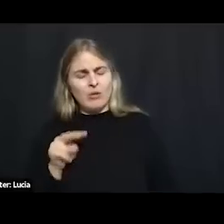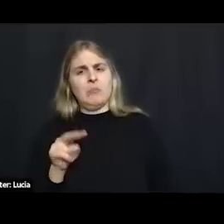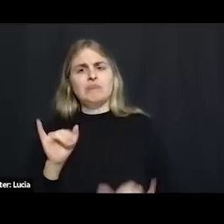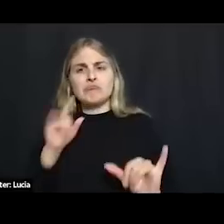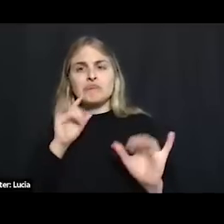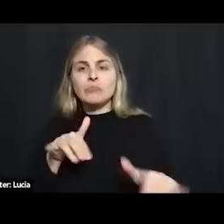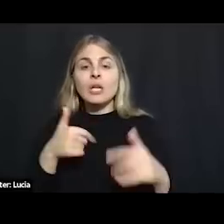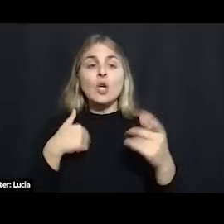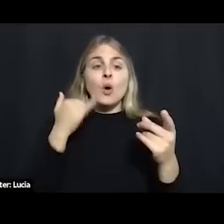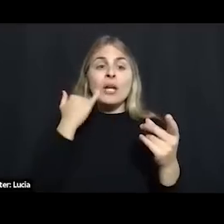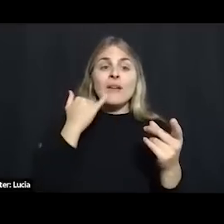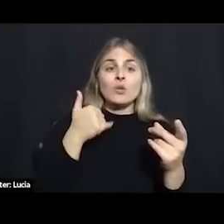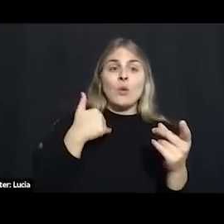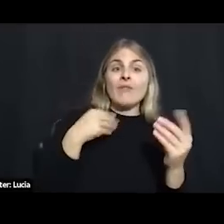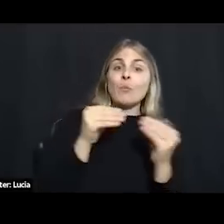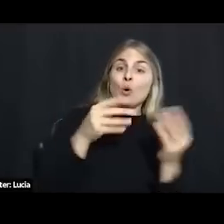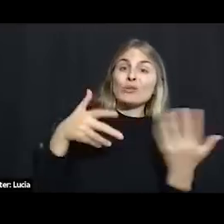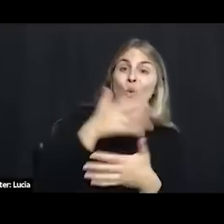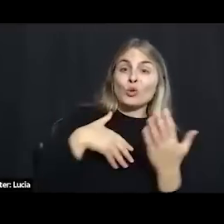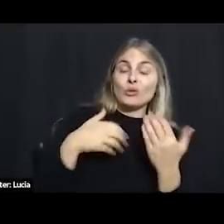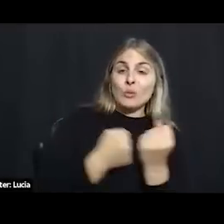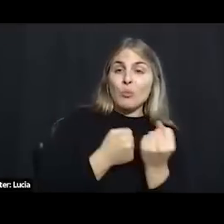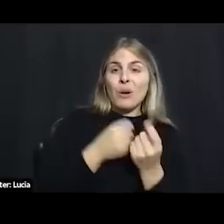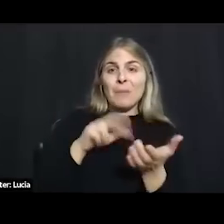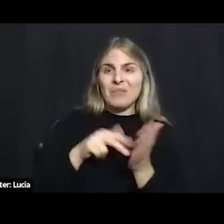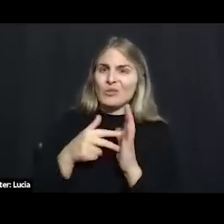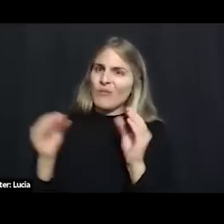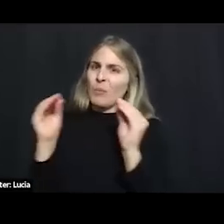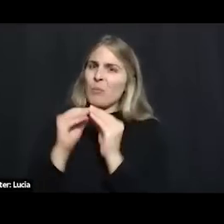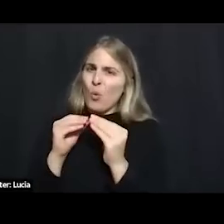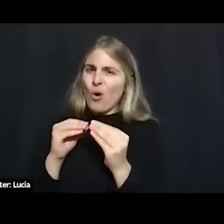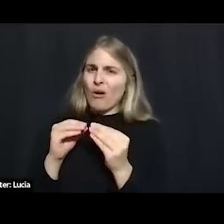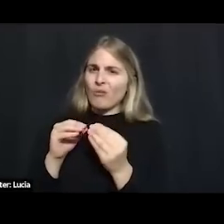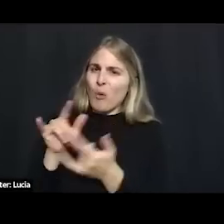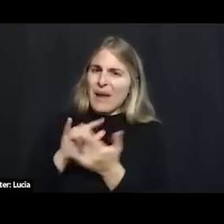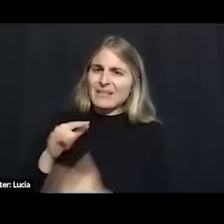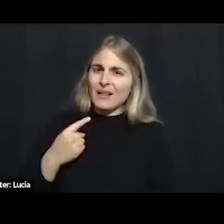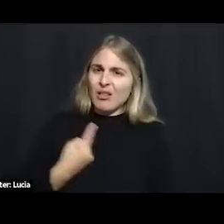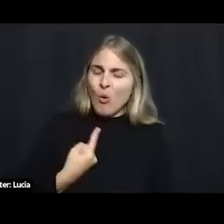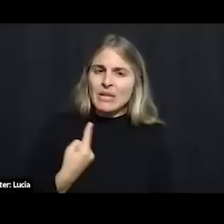llevó a un aumento de la soledad romántica. El apoyo de interacción social positiva llevó a una mayor soledad social.